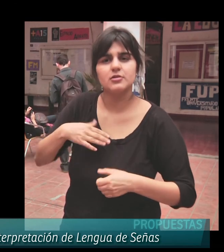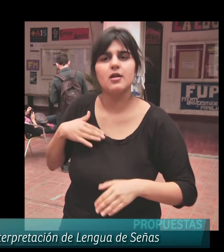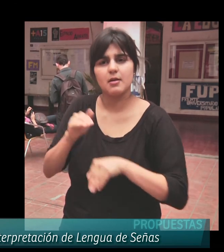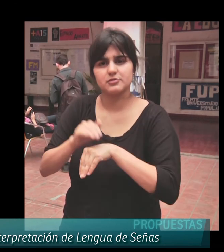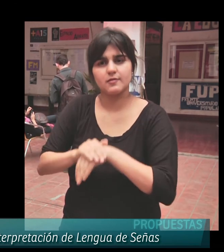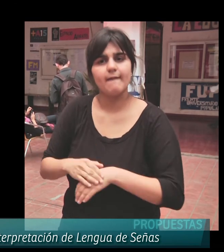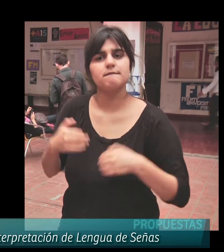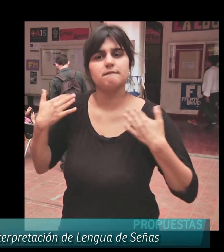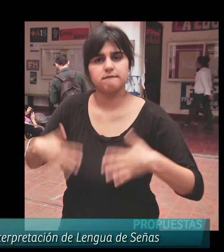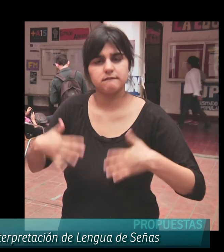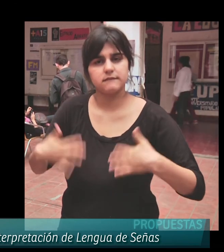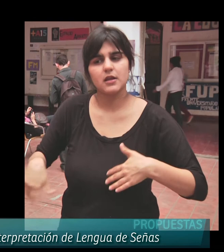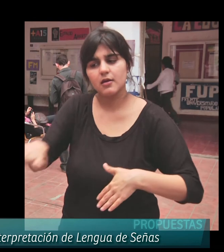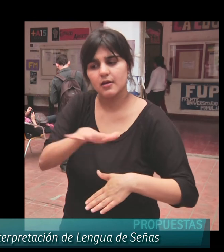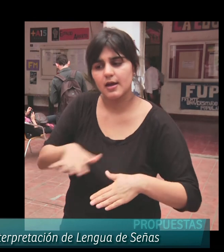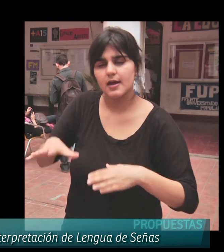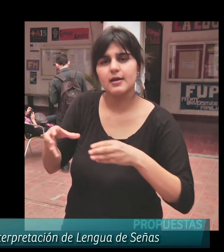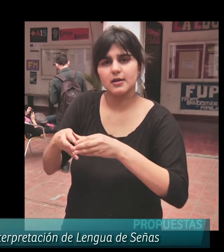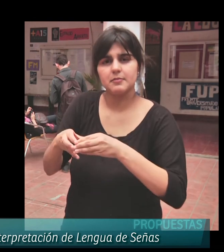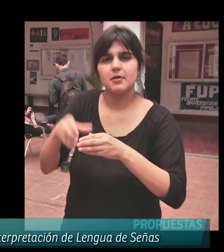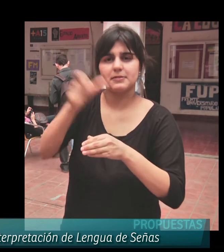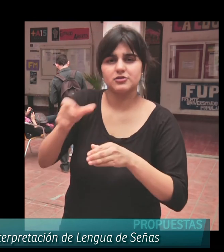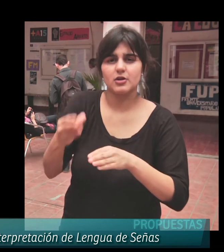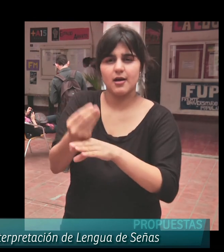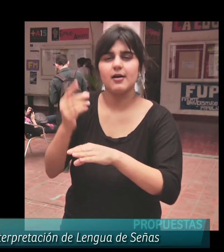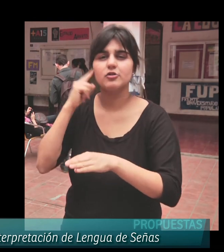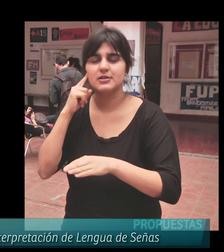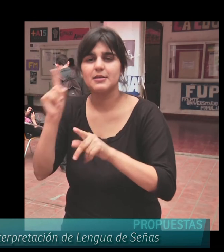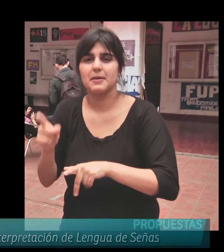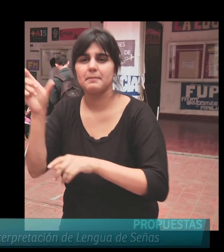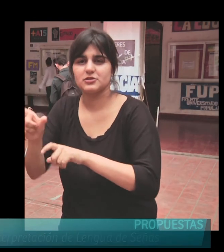todo el equipo que está conformado por personas oyentes y personas sordas.